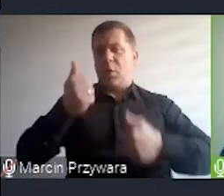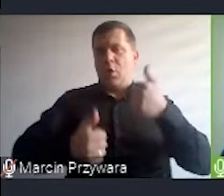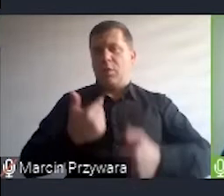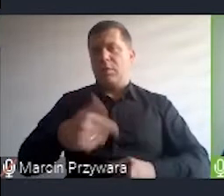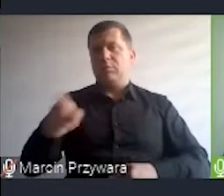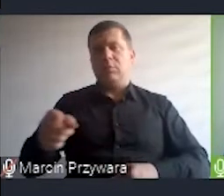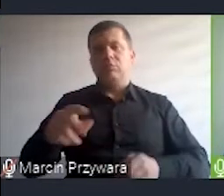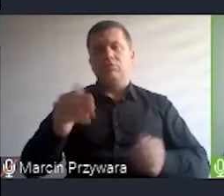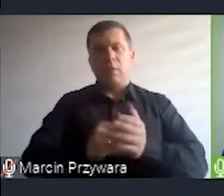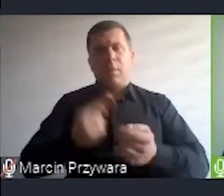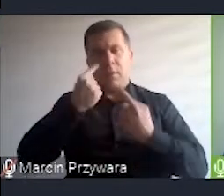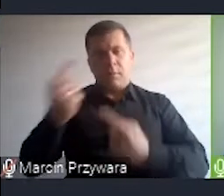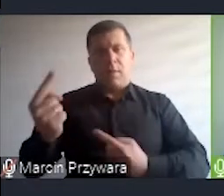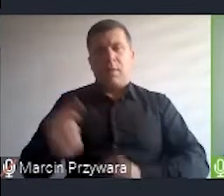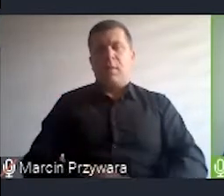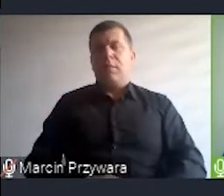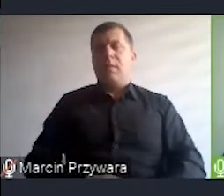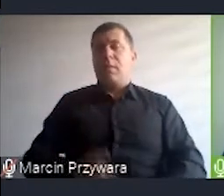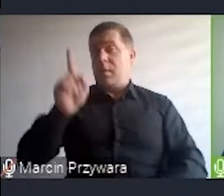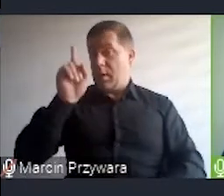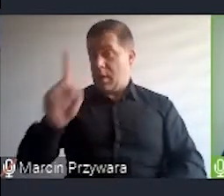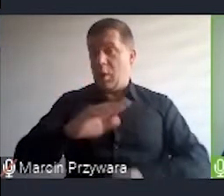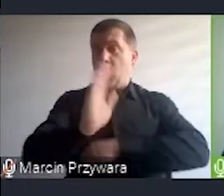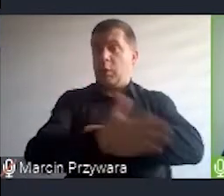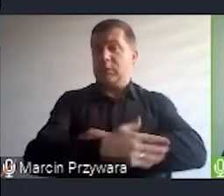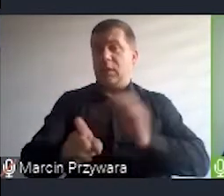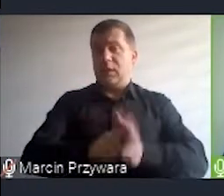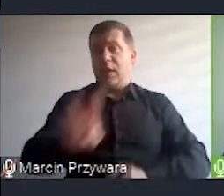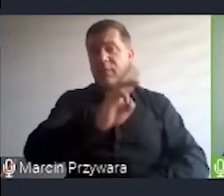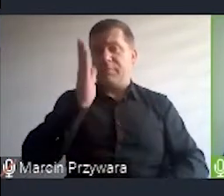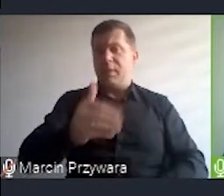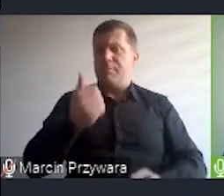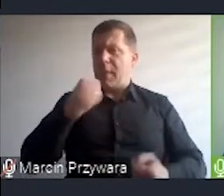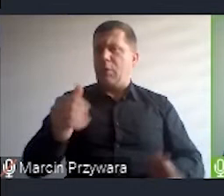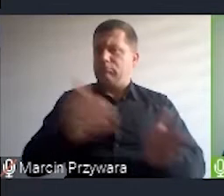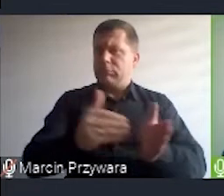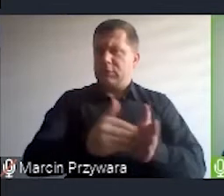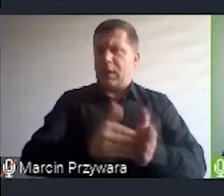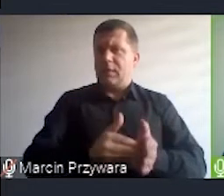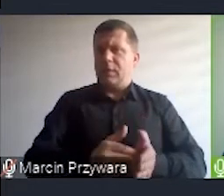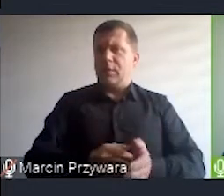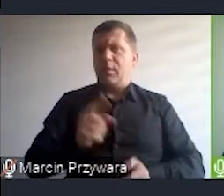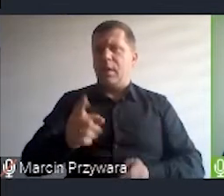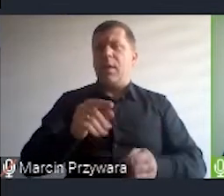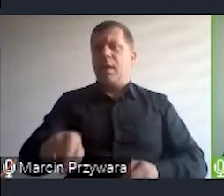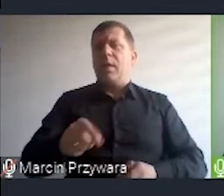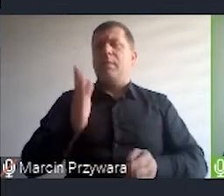ale te uzasadnienia będą dla Państwa bardzo przydane na etapie realizacji projektu.